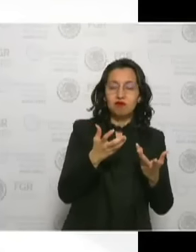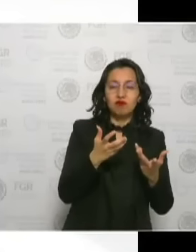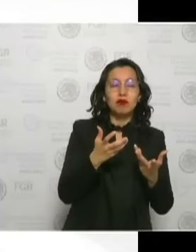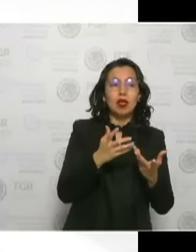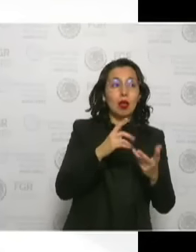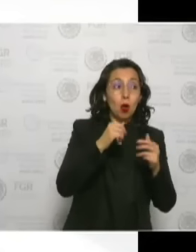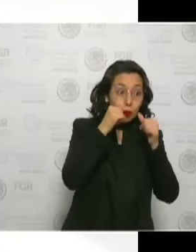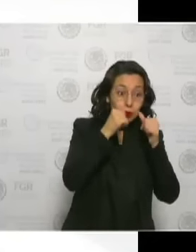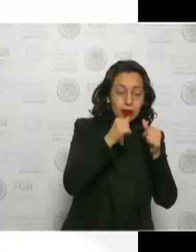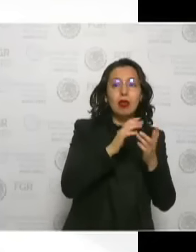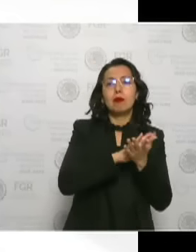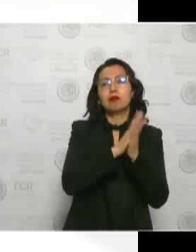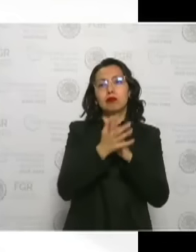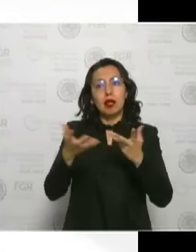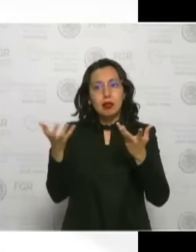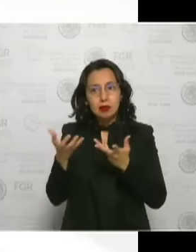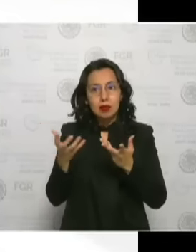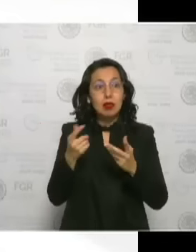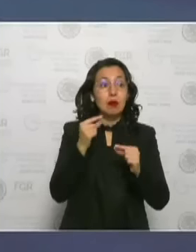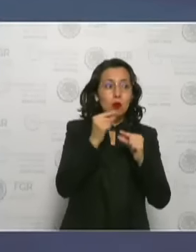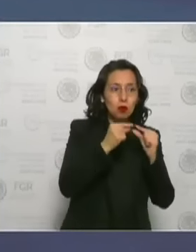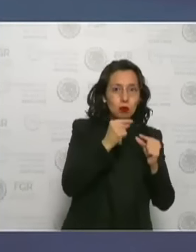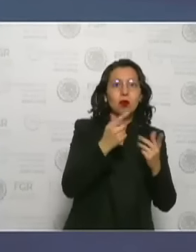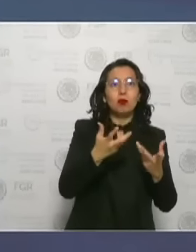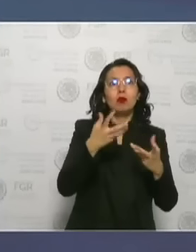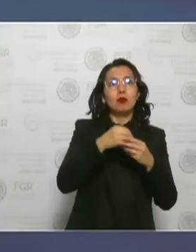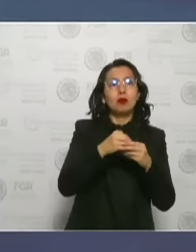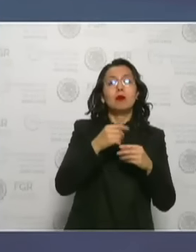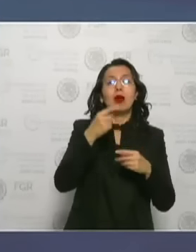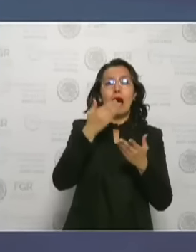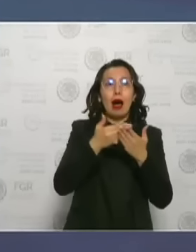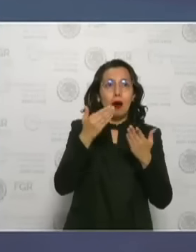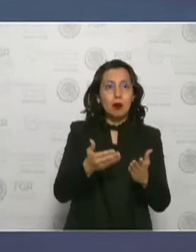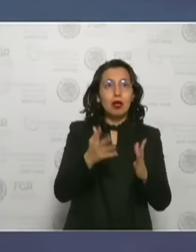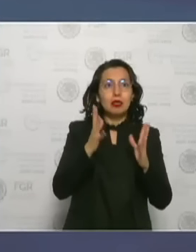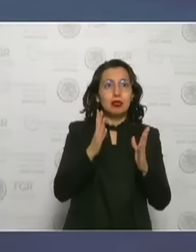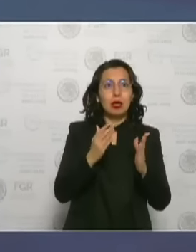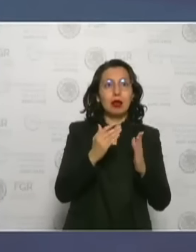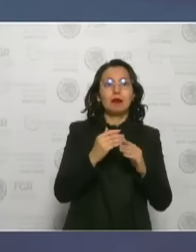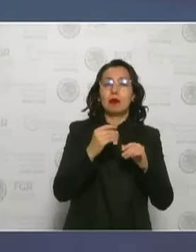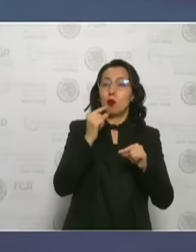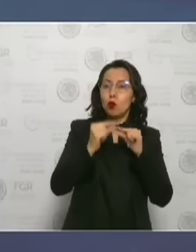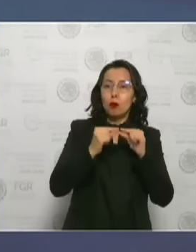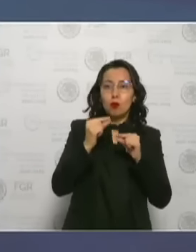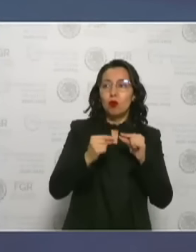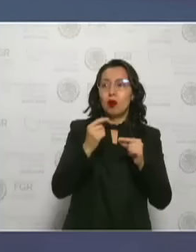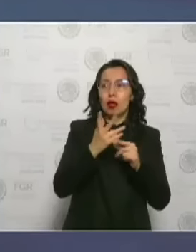de la fragmentación a la inteligencia, de un modelo de tramitación masiva y reactiva hacia